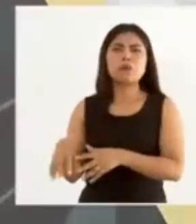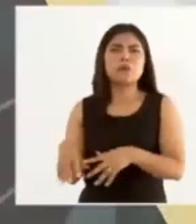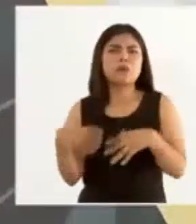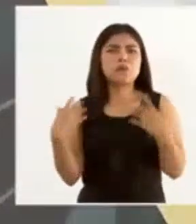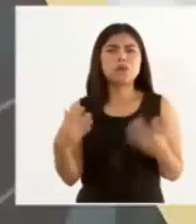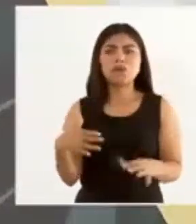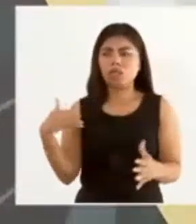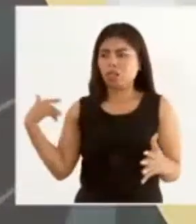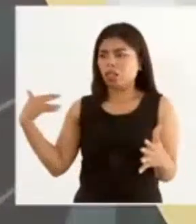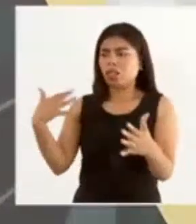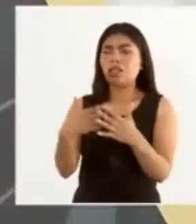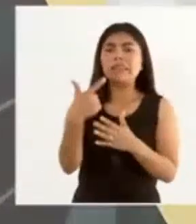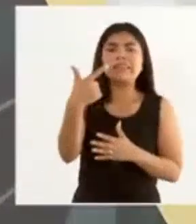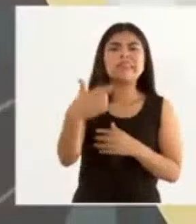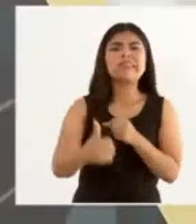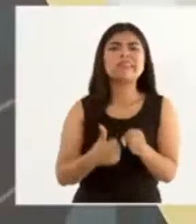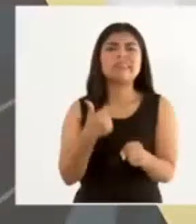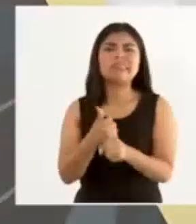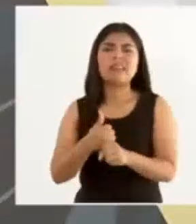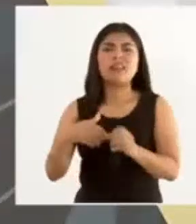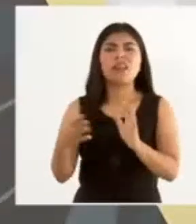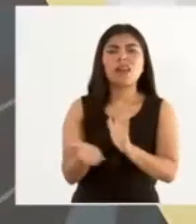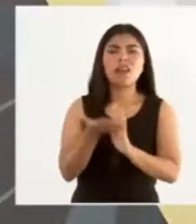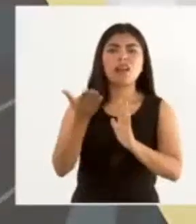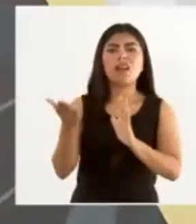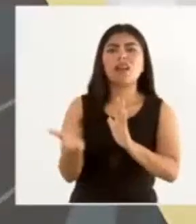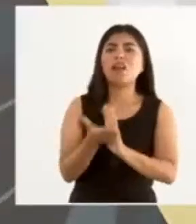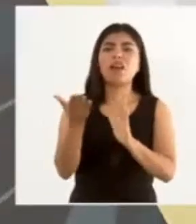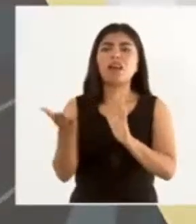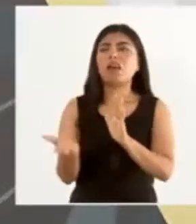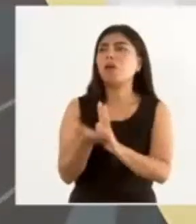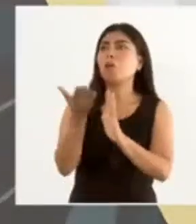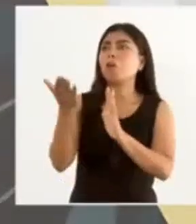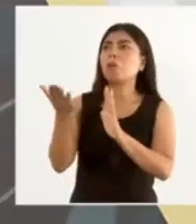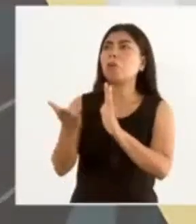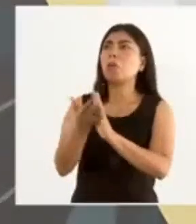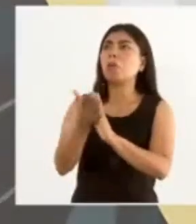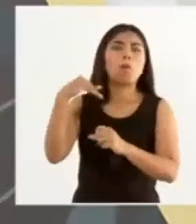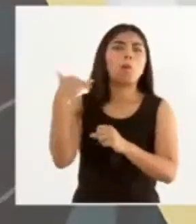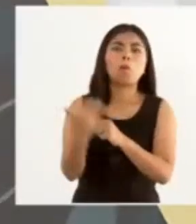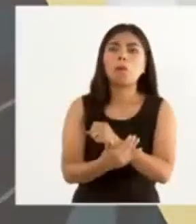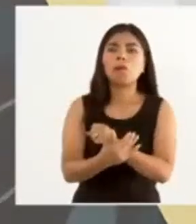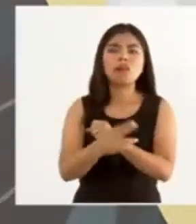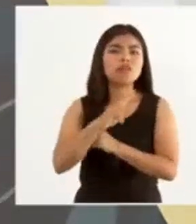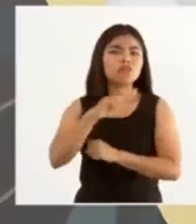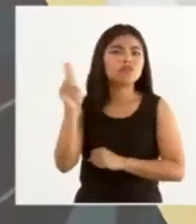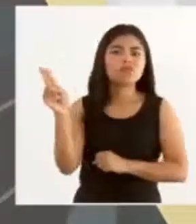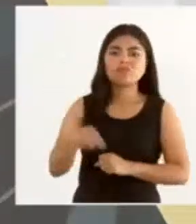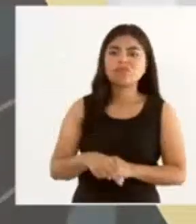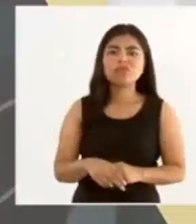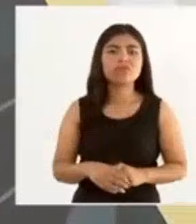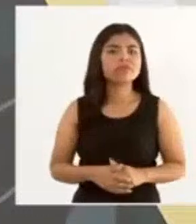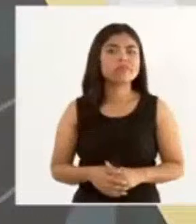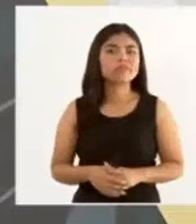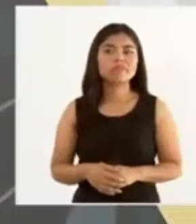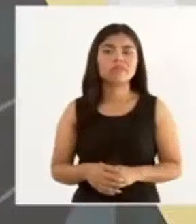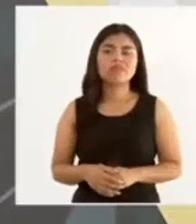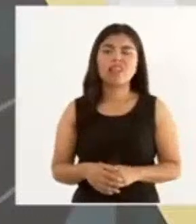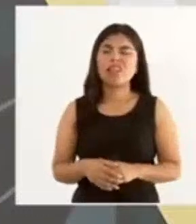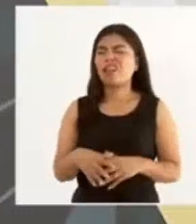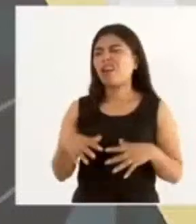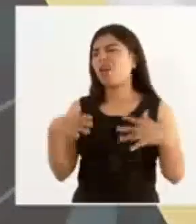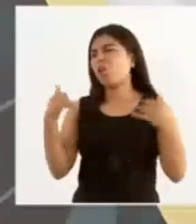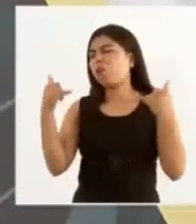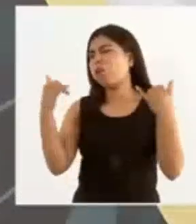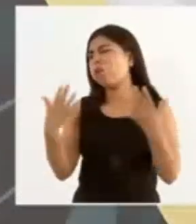realidad era el puro negocio, nunca quisieron que se terminara. Entonces cambió el modelo.